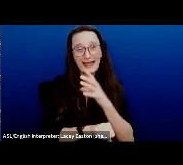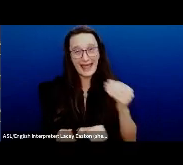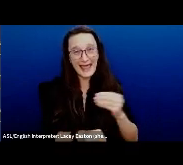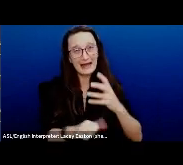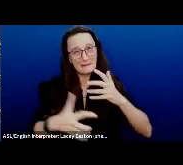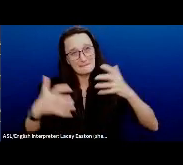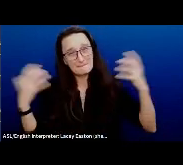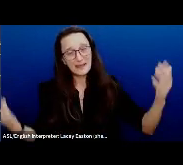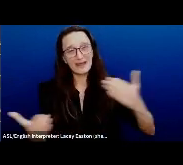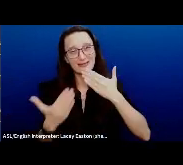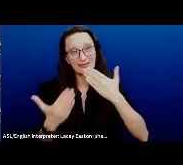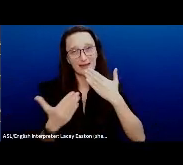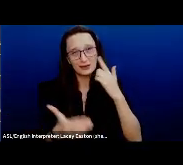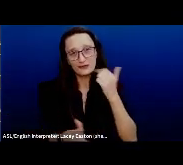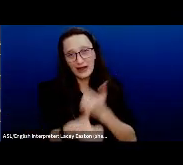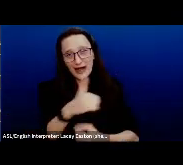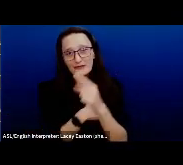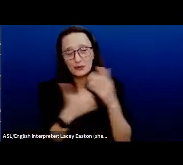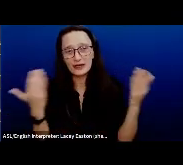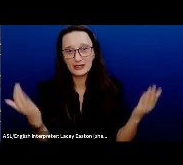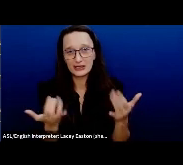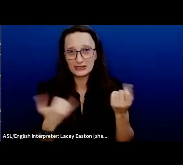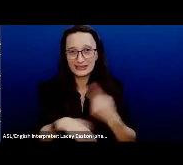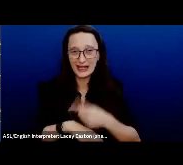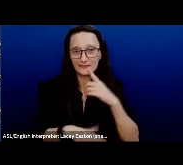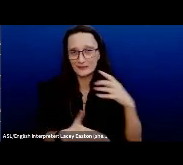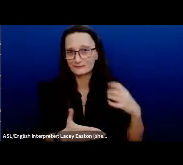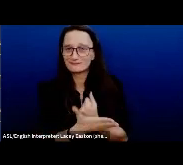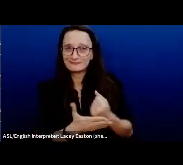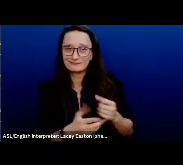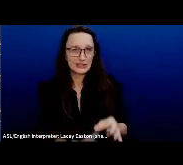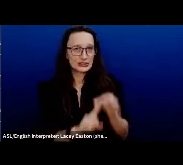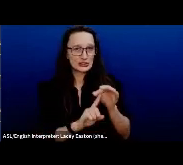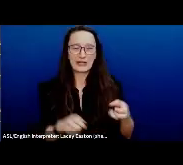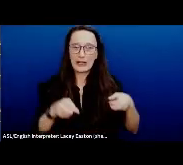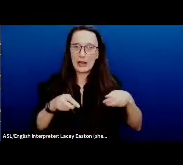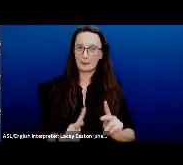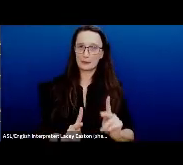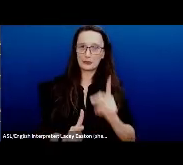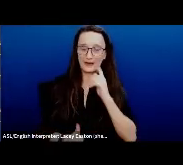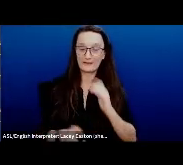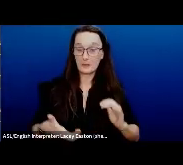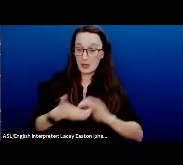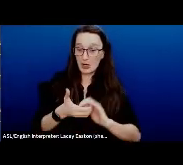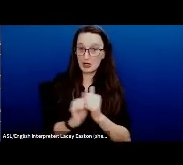aprovechar esta oportunidad única para asociarse y aprender con nosotros. Nuevamente, gracias y